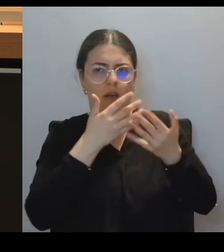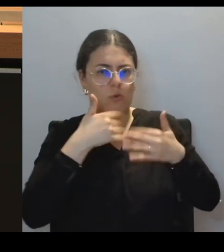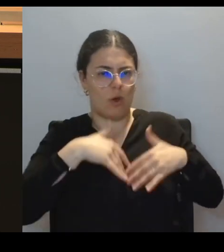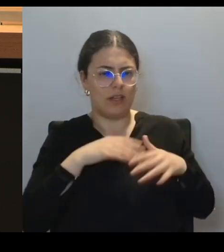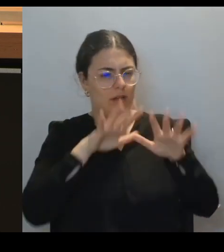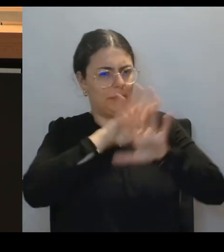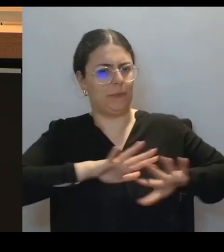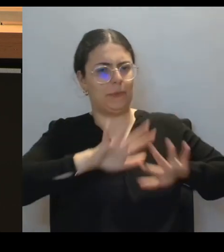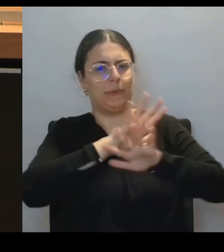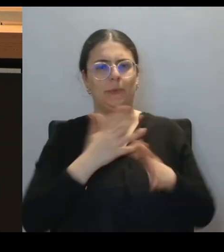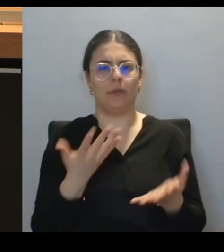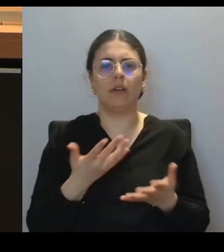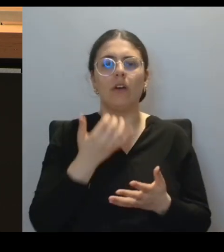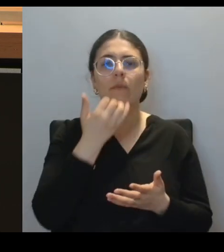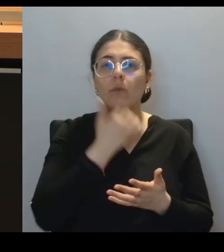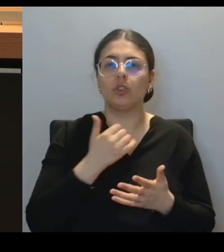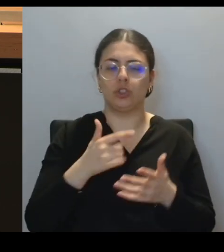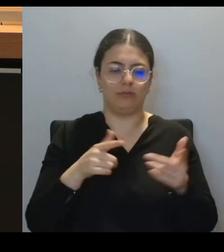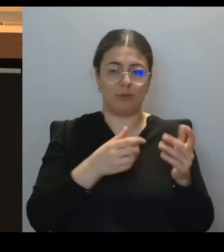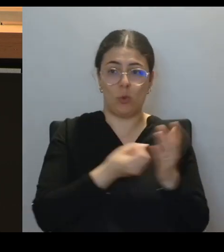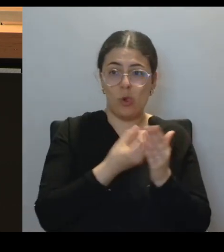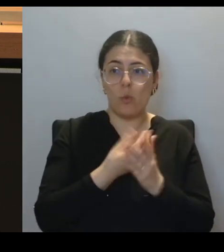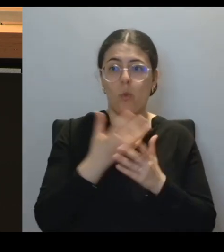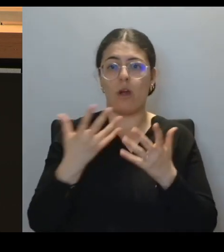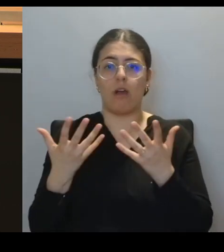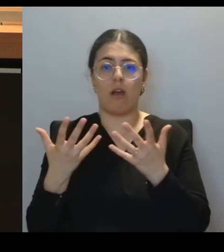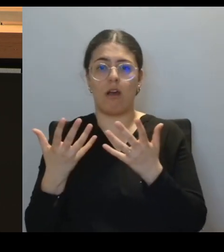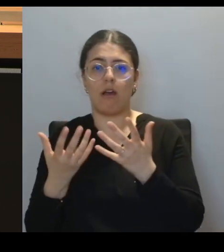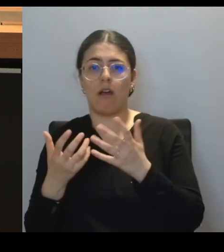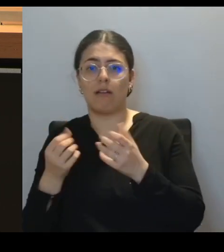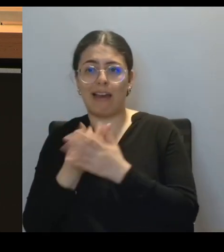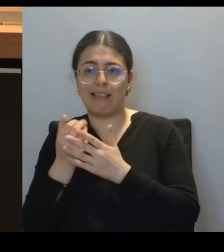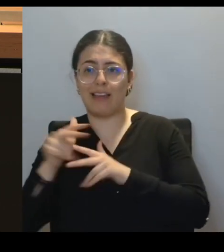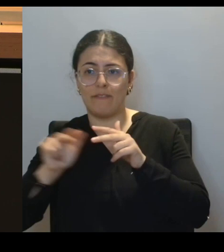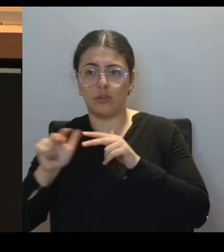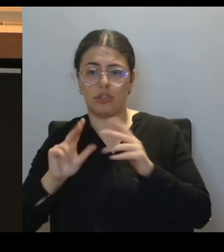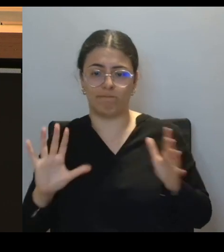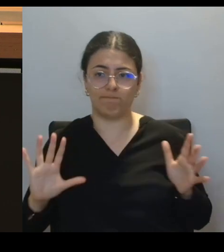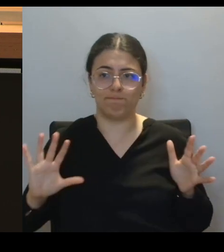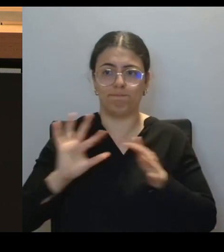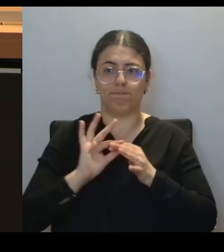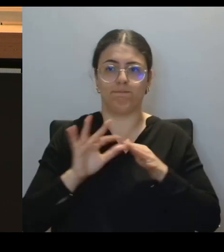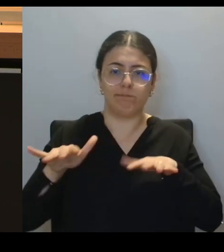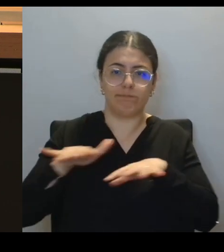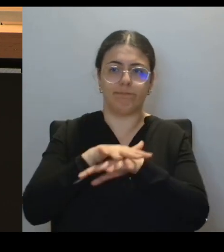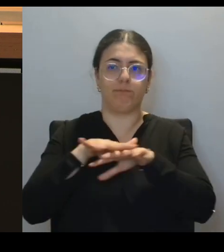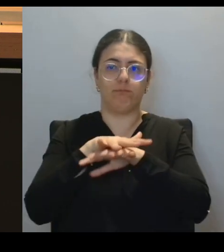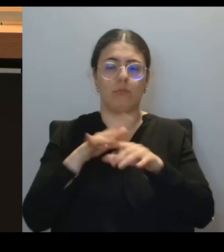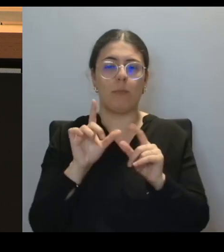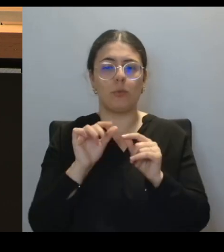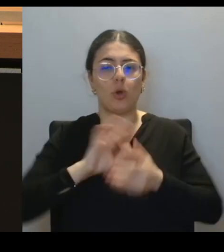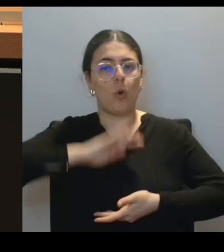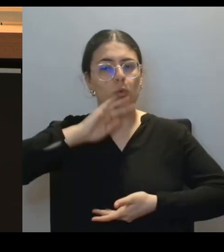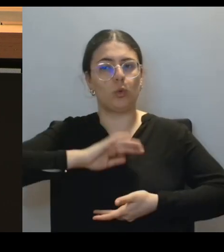ressortübergreifend fungiert Also die Dinge, die früher bei der Kulturverwaltung waren. Sie sagen das ja mit diesem Kreativ